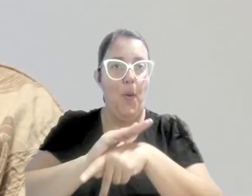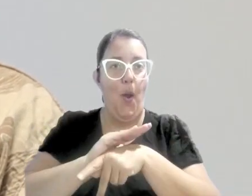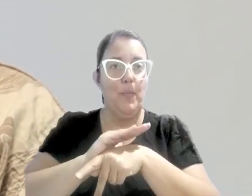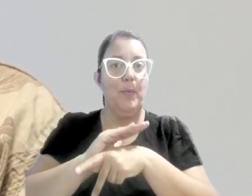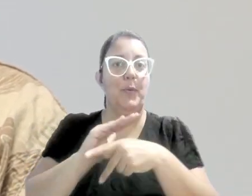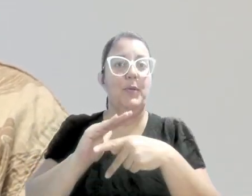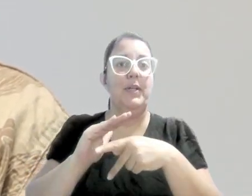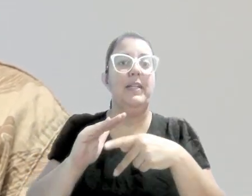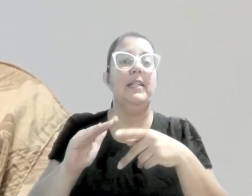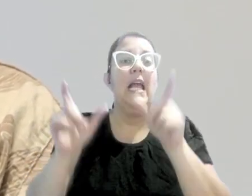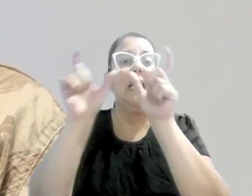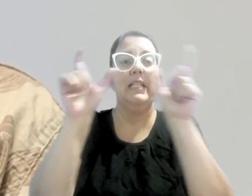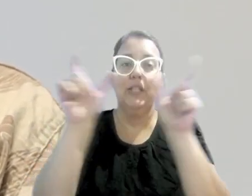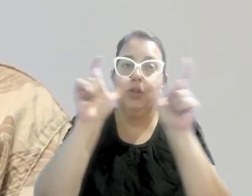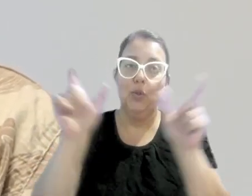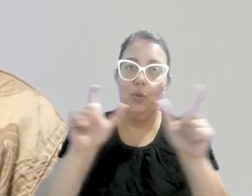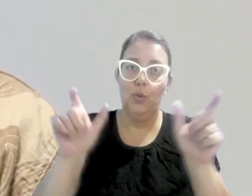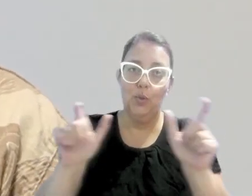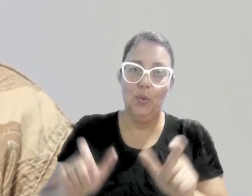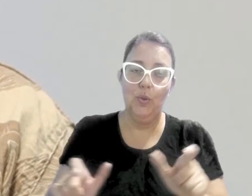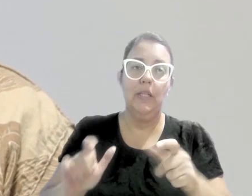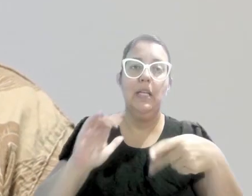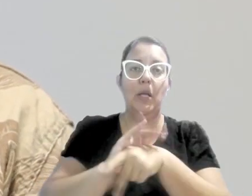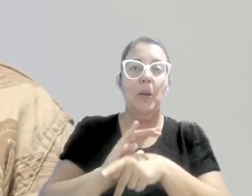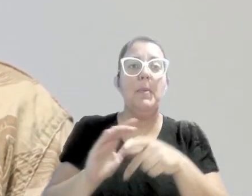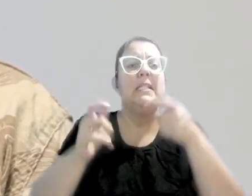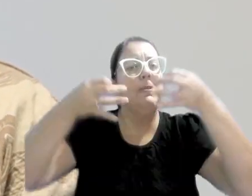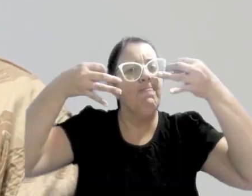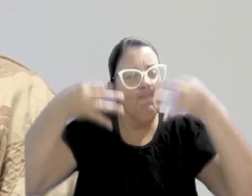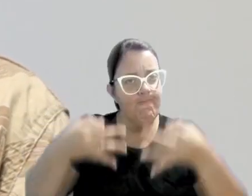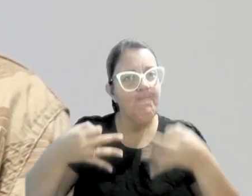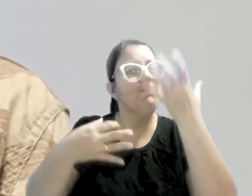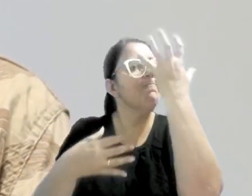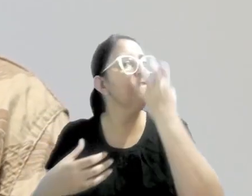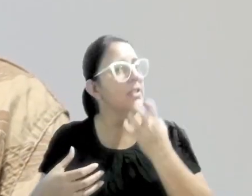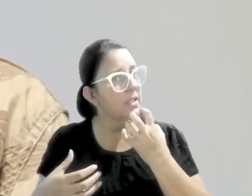processos mais estruturais, mais consistentes,